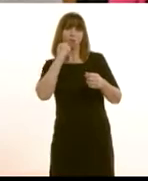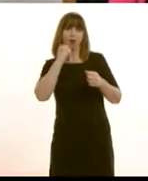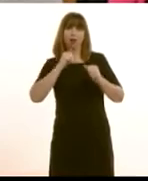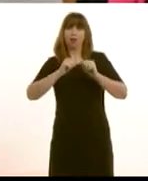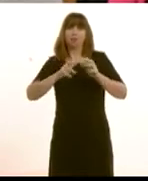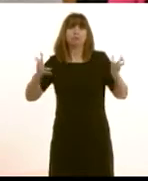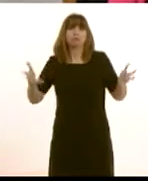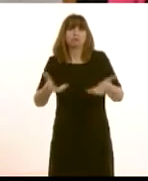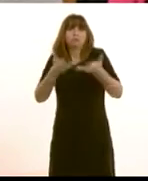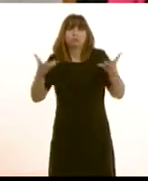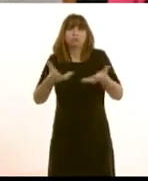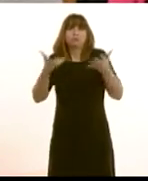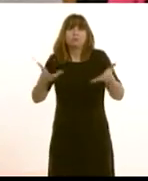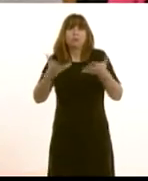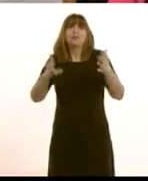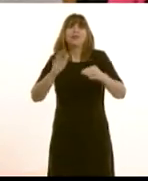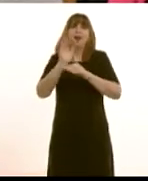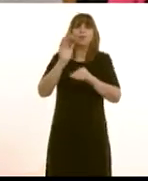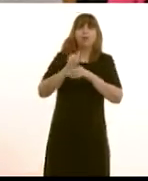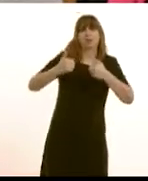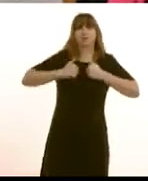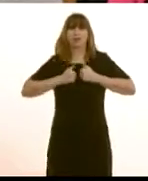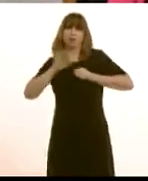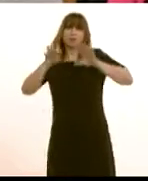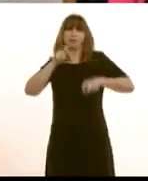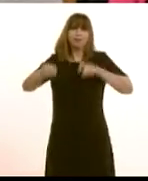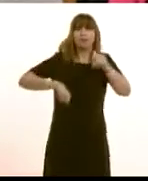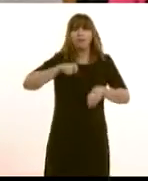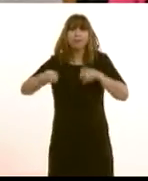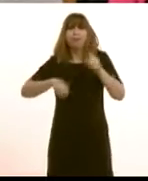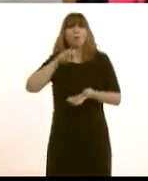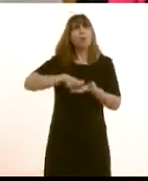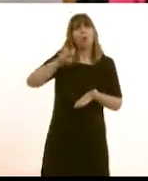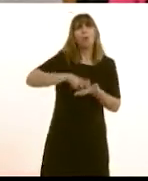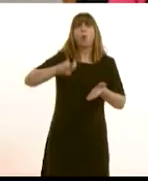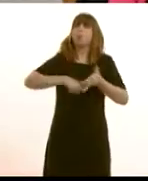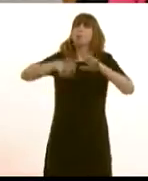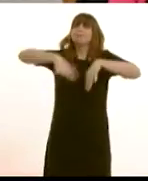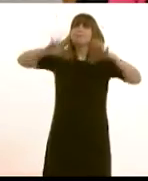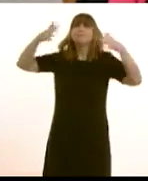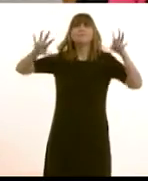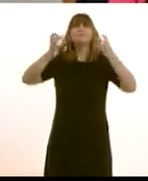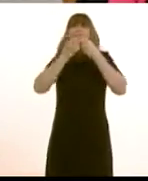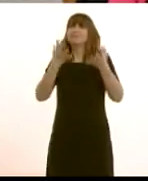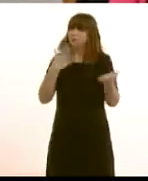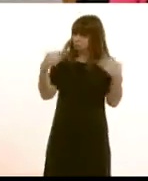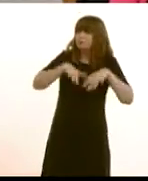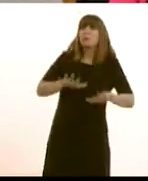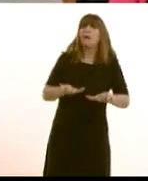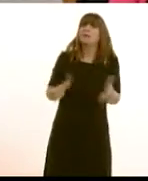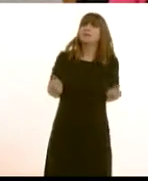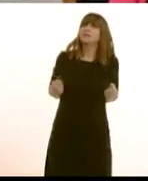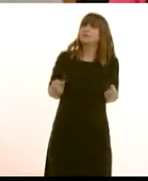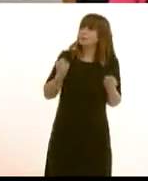blaen, ac i ddweud wrth bobl, ëDewch i Gymru achos mae Cymru yn le lle y gallwch chi gael